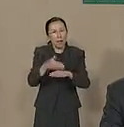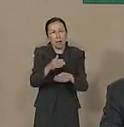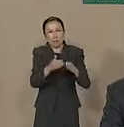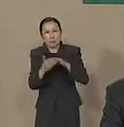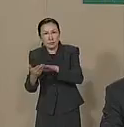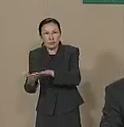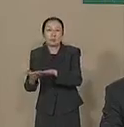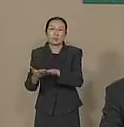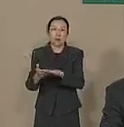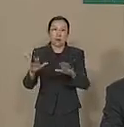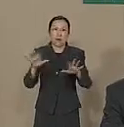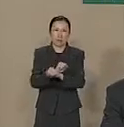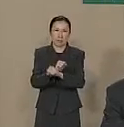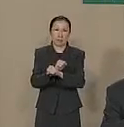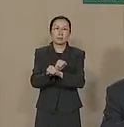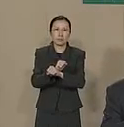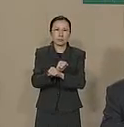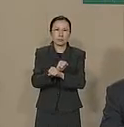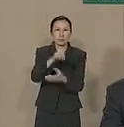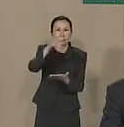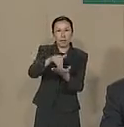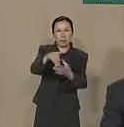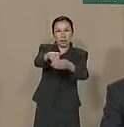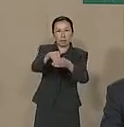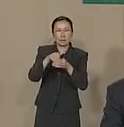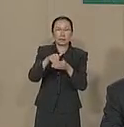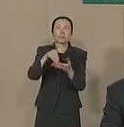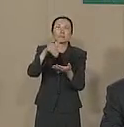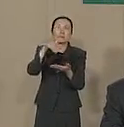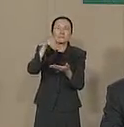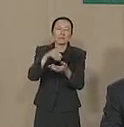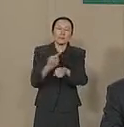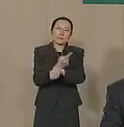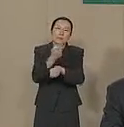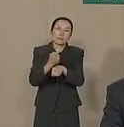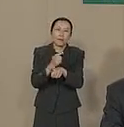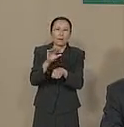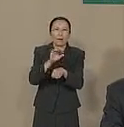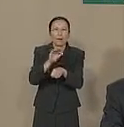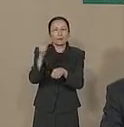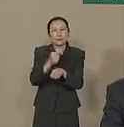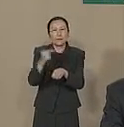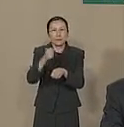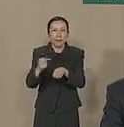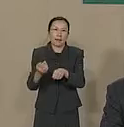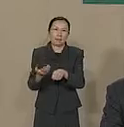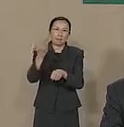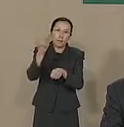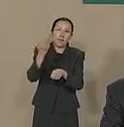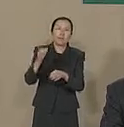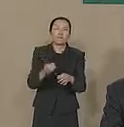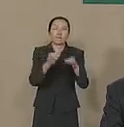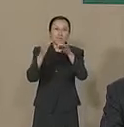最低賃金を 時給1000円以上に引き上げ 働く貧困層をなくすなど 人間が人間らしく働ける